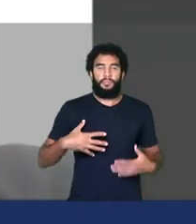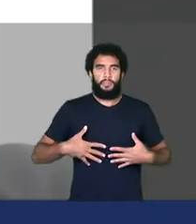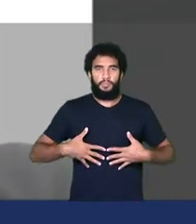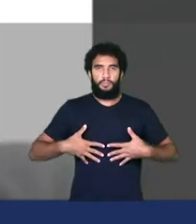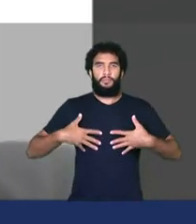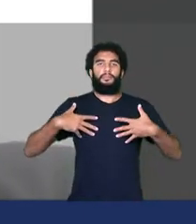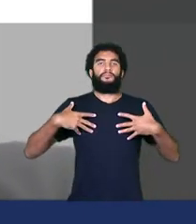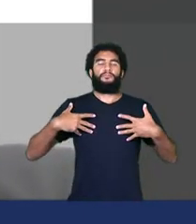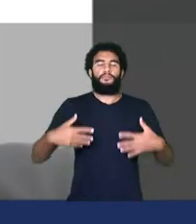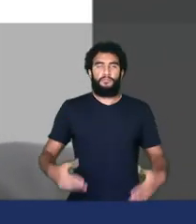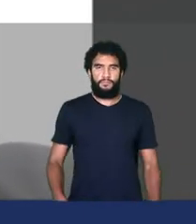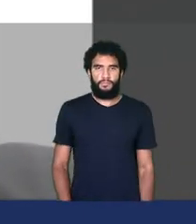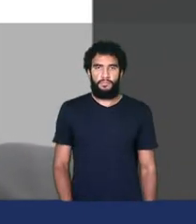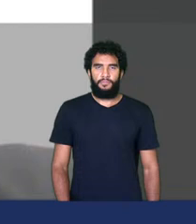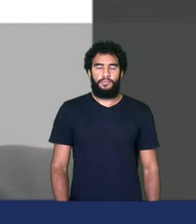DIZER QUE VOCÊ ORGULHA A